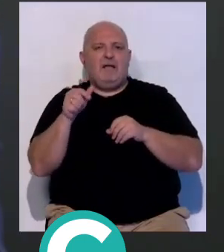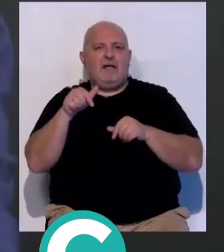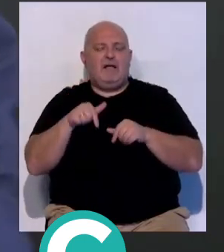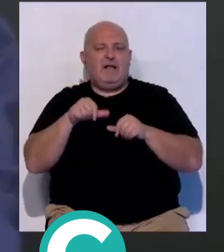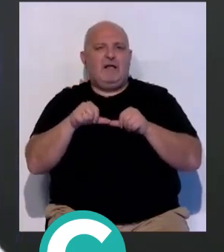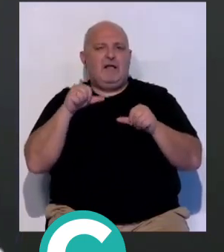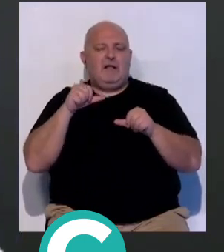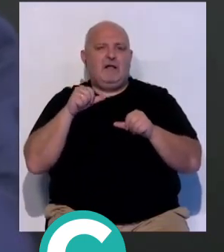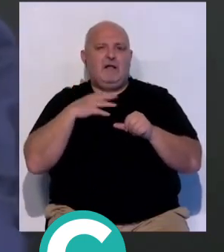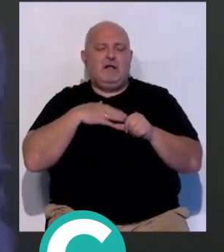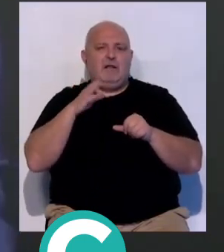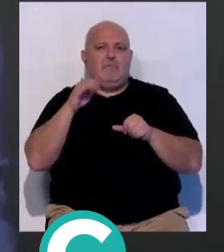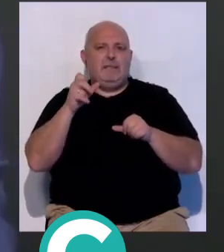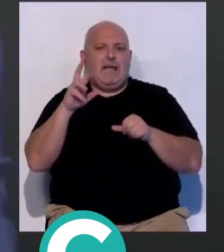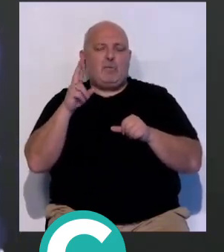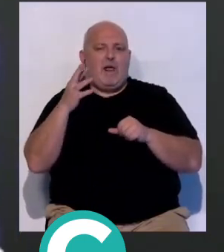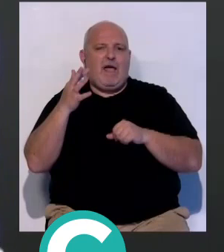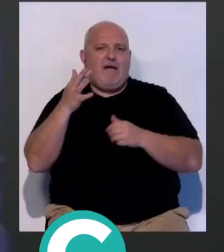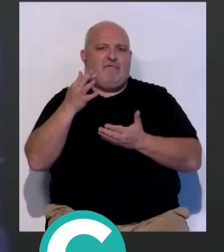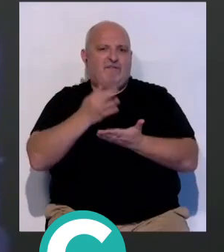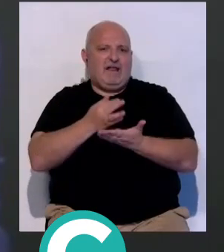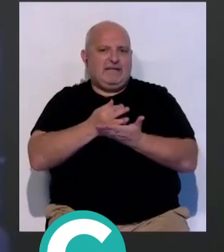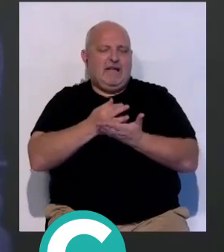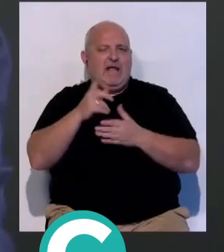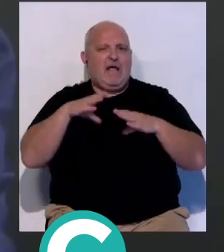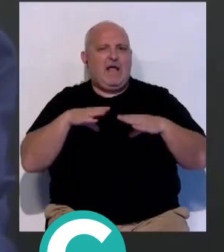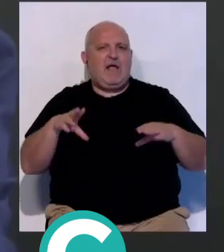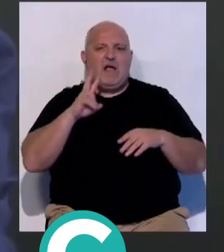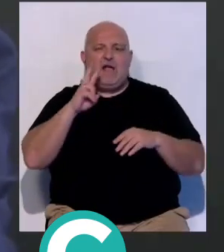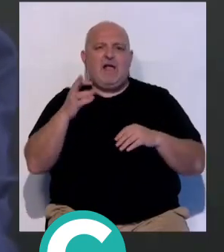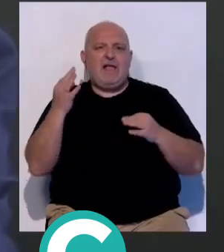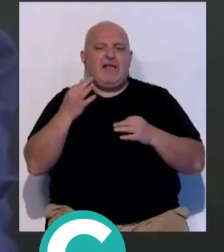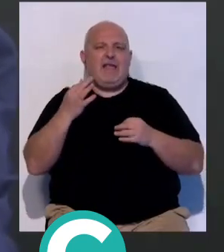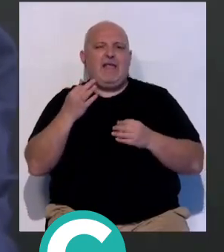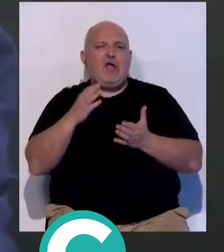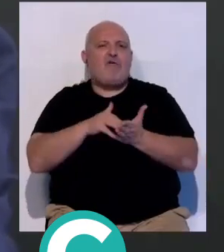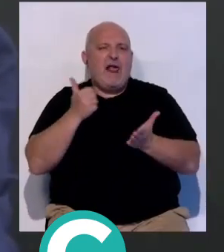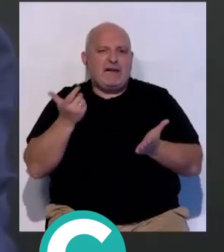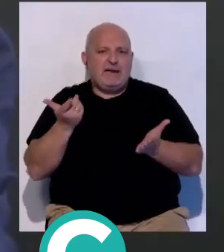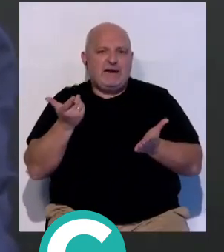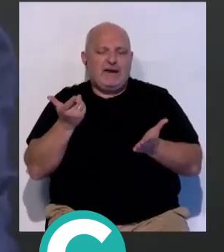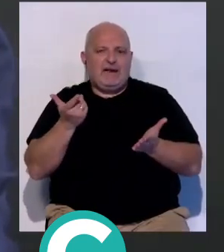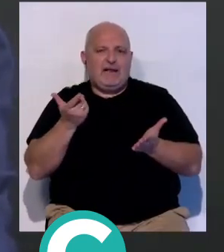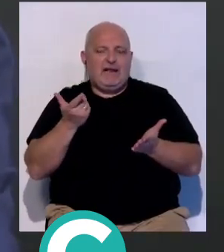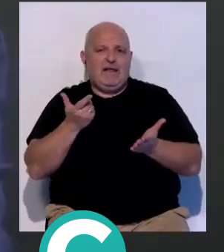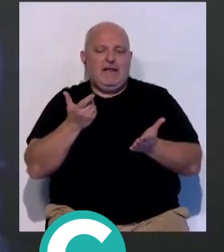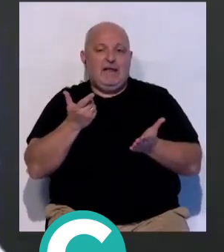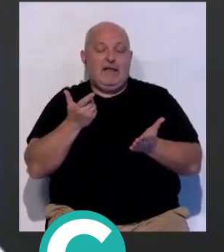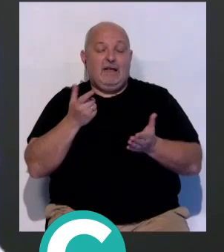aquí decimos pitar una falta pero el argentino te dice qué cobrar Y entonces el árbitro te puede